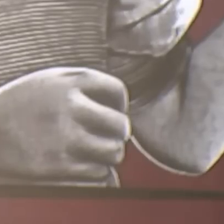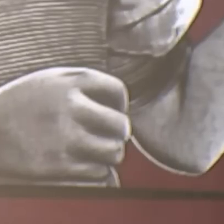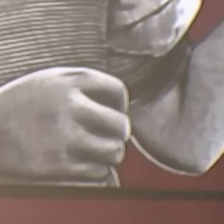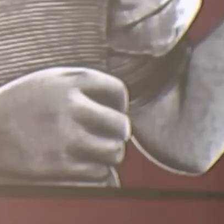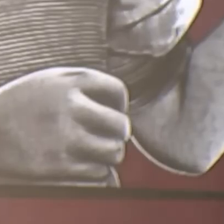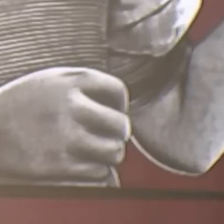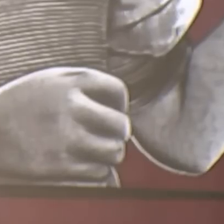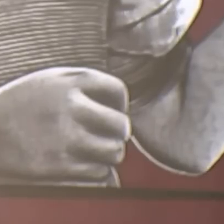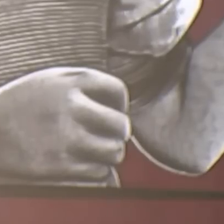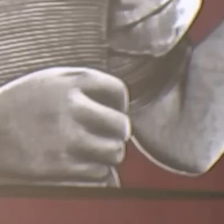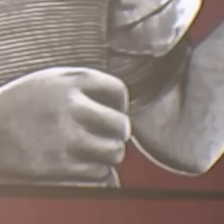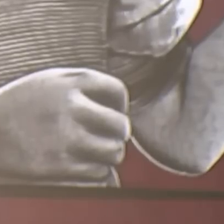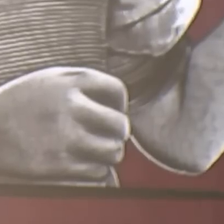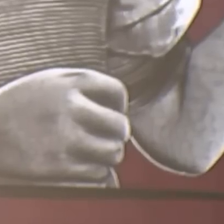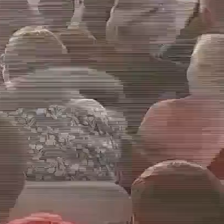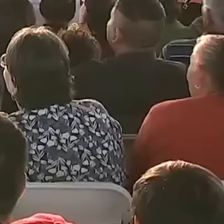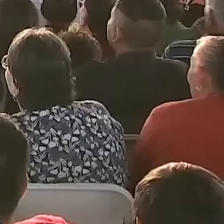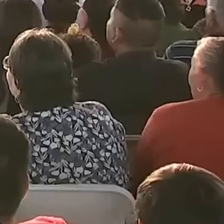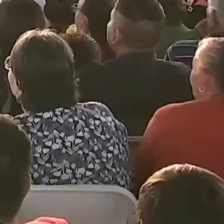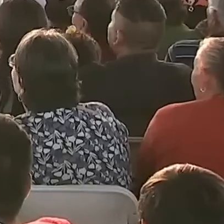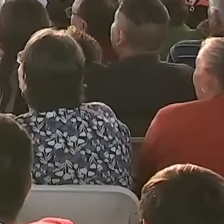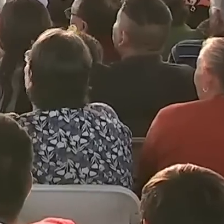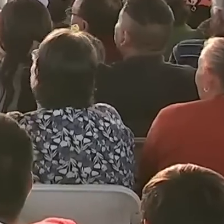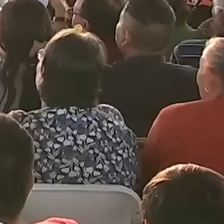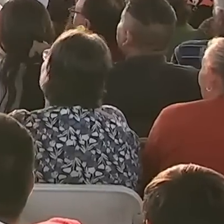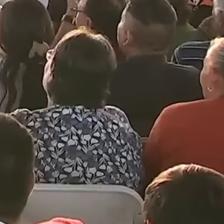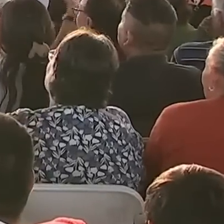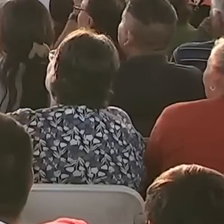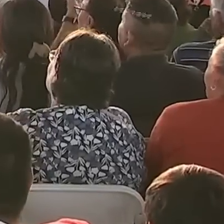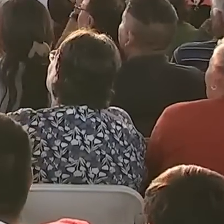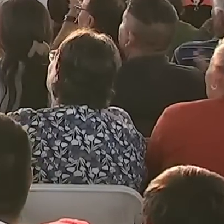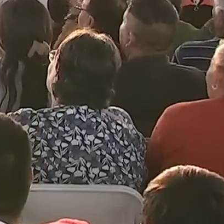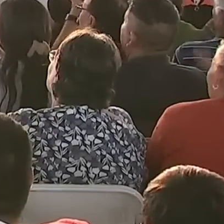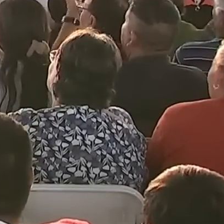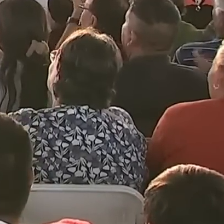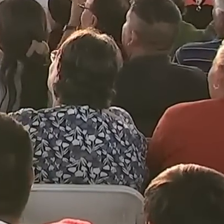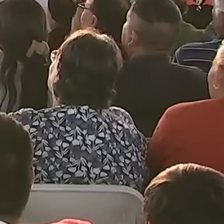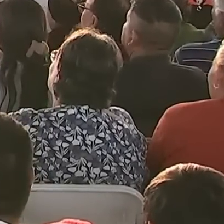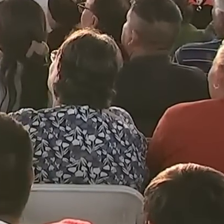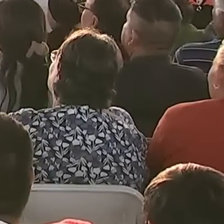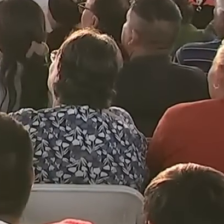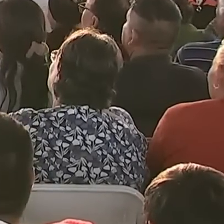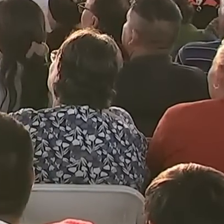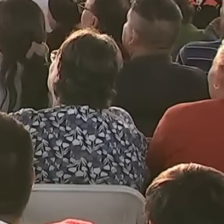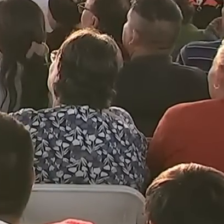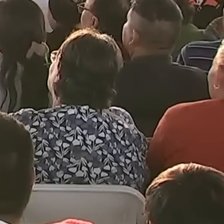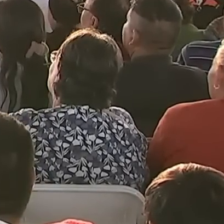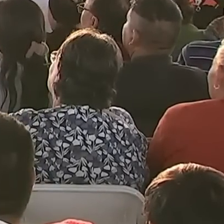presidenta Claudia shum con un nudo en la garganta y gran felicidad se le borran las